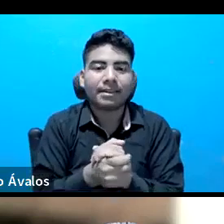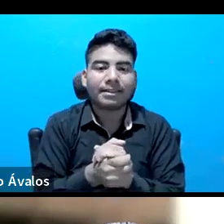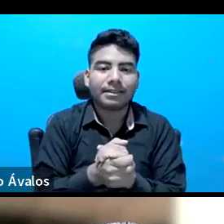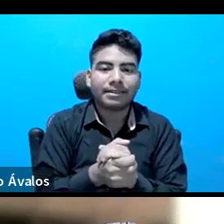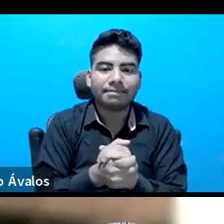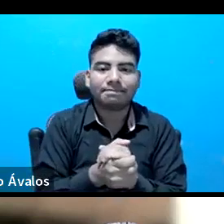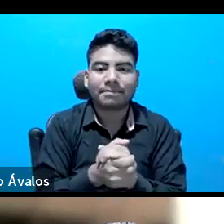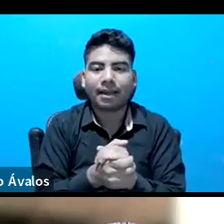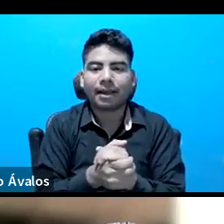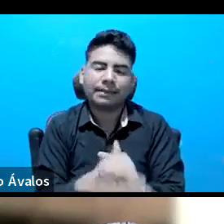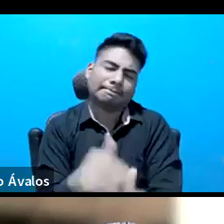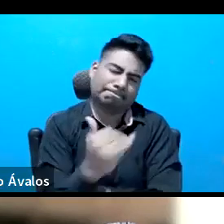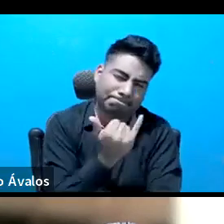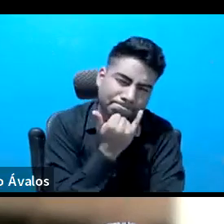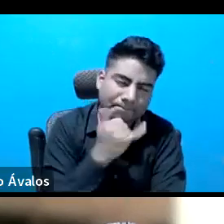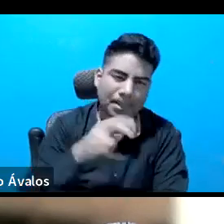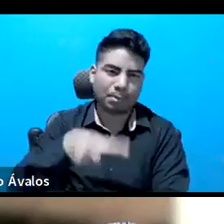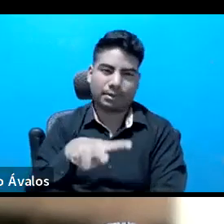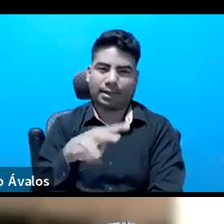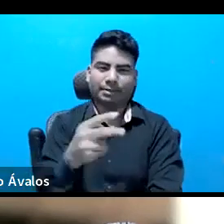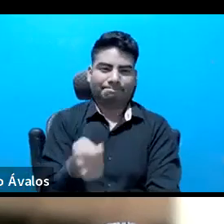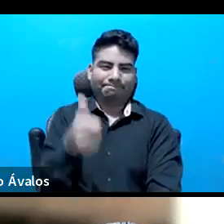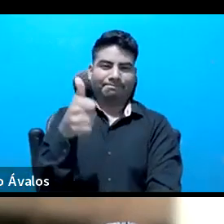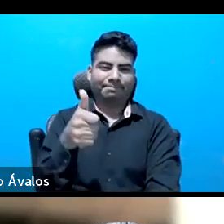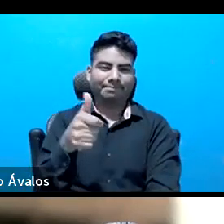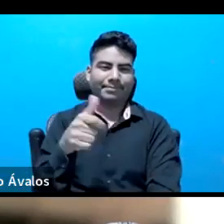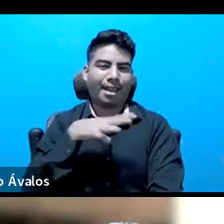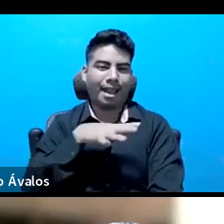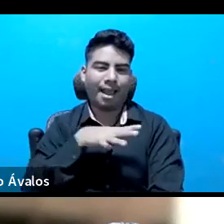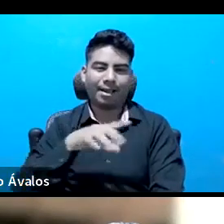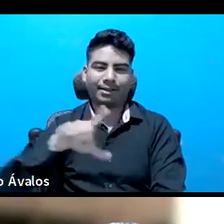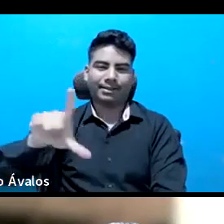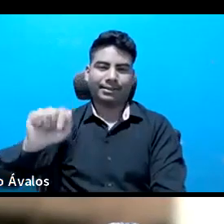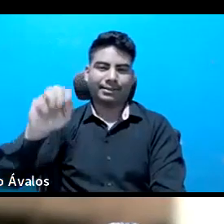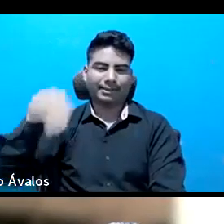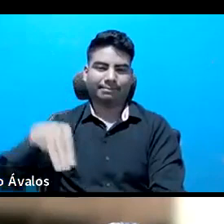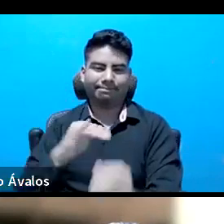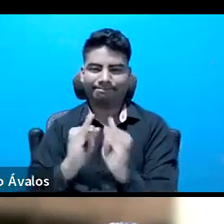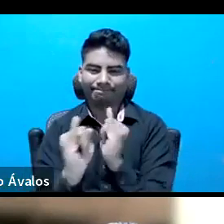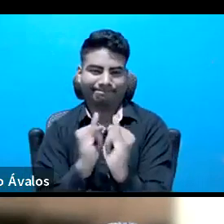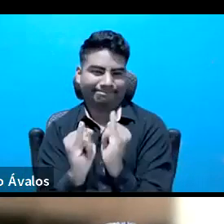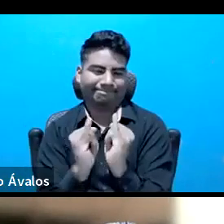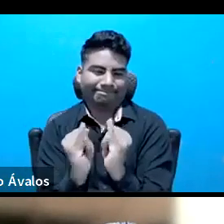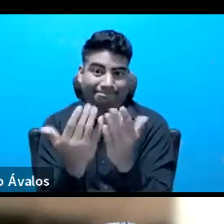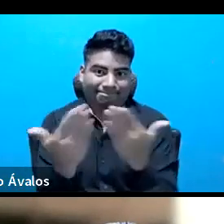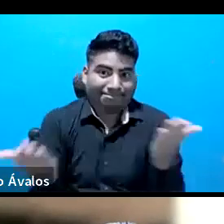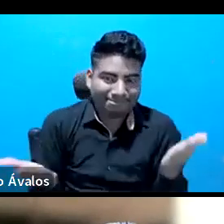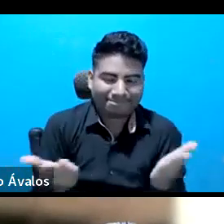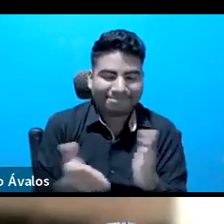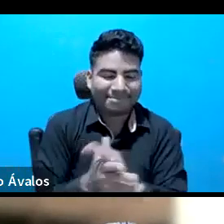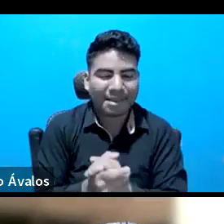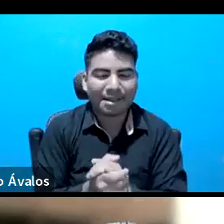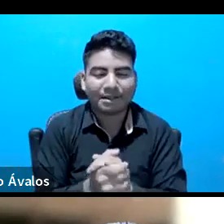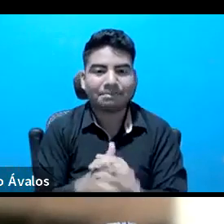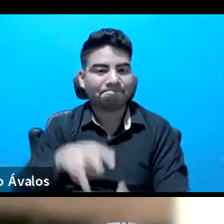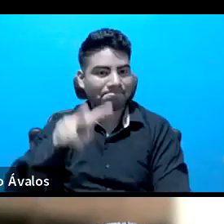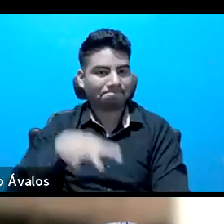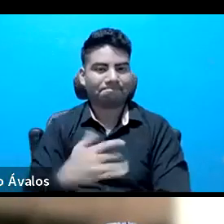Es una disculpa por Es una disculpa por esta. Este. es la primera vez que contamos con intérpretes de el lengua, de señas